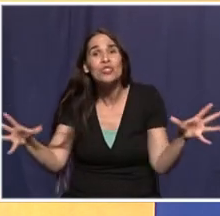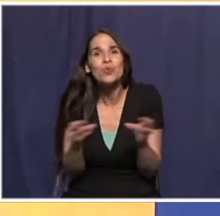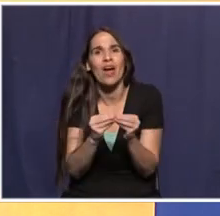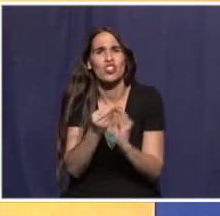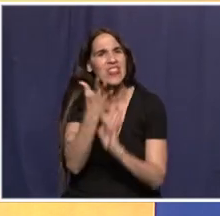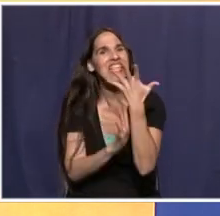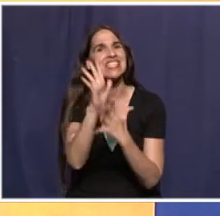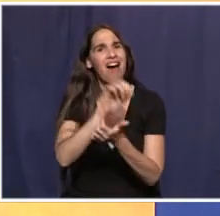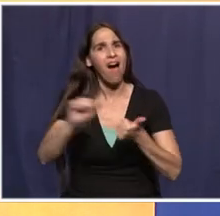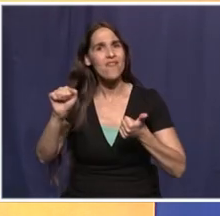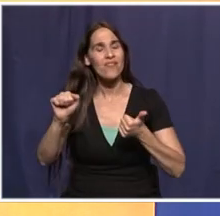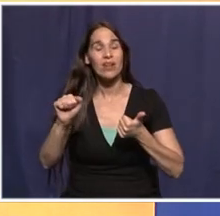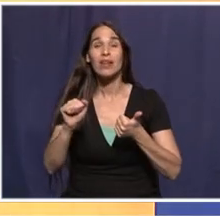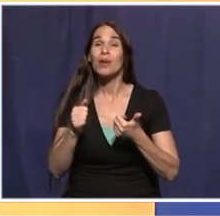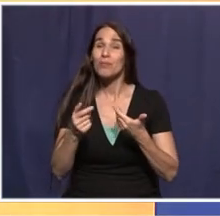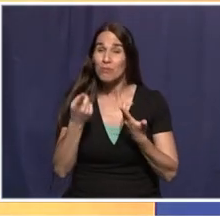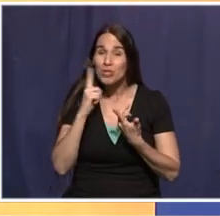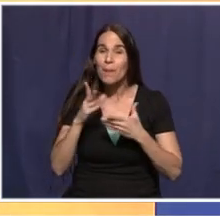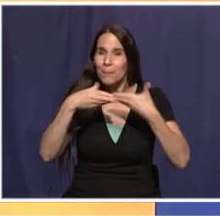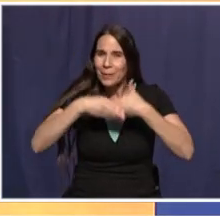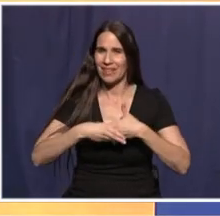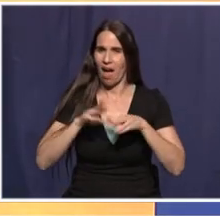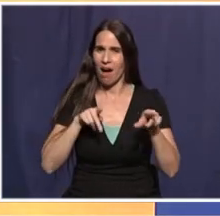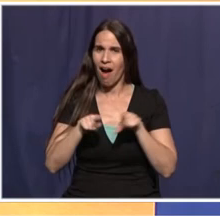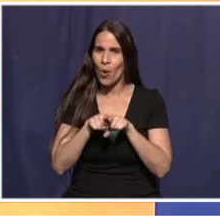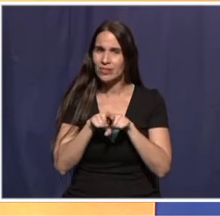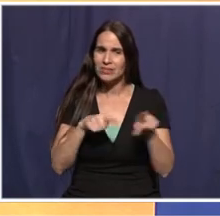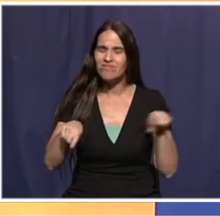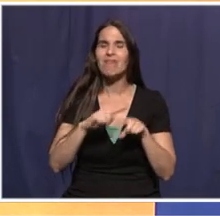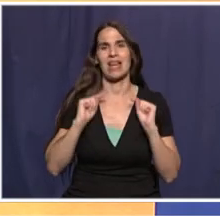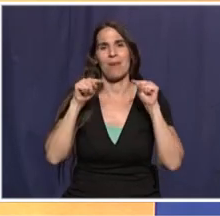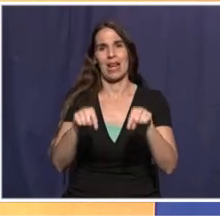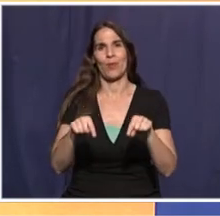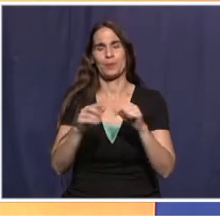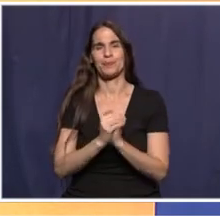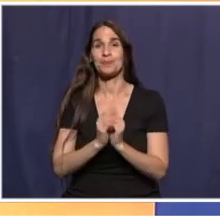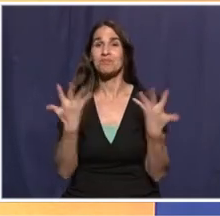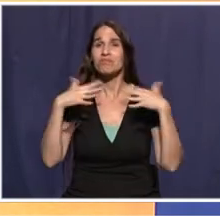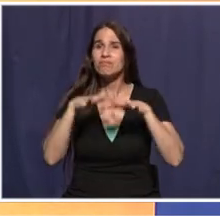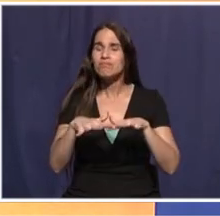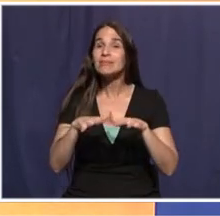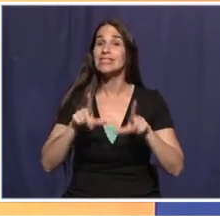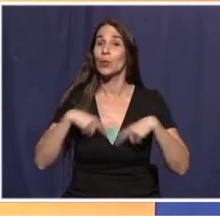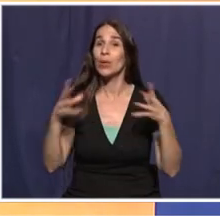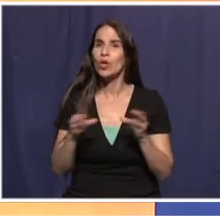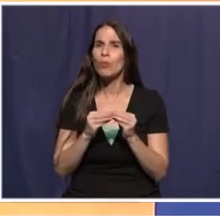ובשמה של ברית האחריות הזו אני כאן. باسم حلف المسؤولية هذا أنا هنا. להתכנסות הזו יש שתי כותרות. لهذه التظاهرة عنوانان. דו-קיום ורוב מתון. אני לא בטוחה. التعايش والأغلبية المعتدلة. لست واثقة.